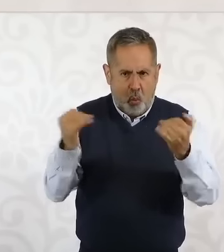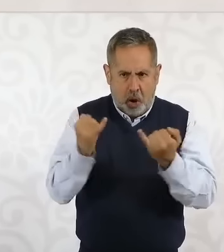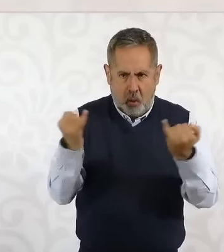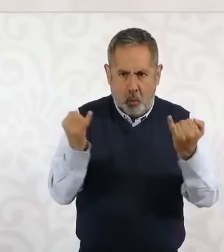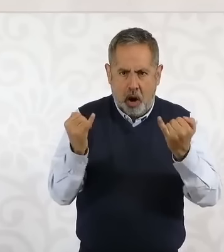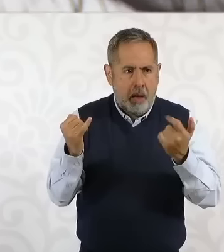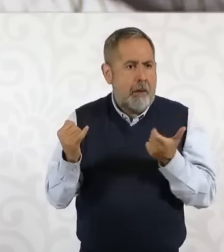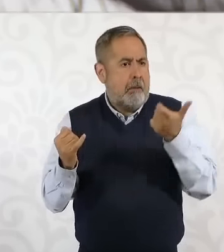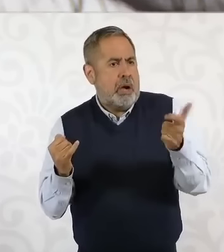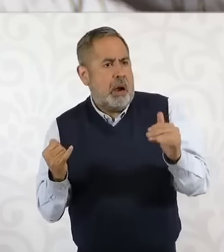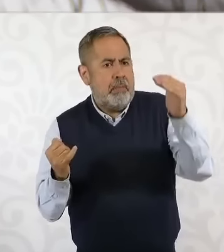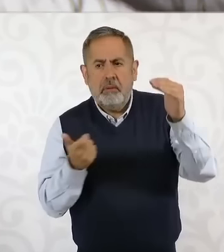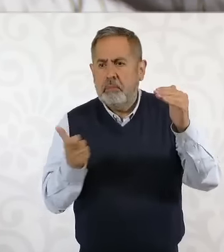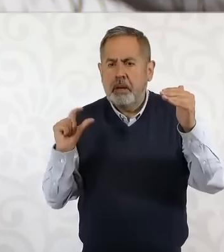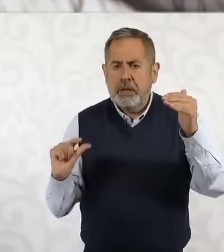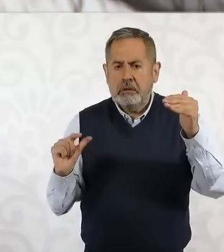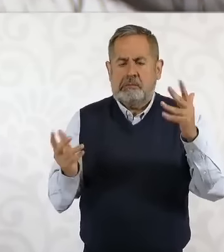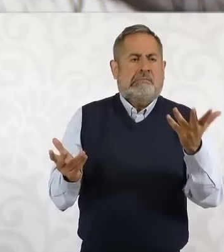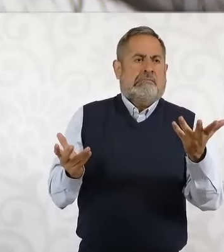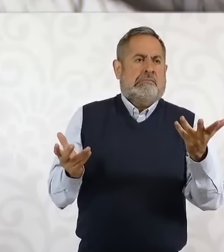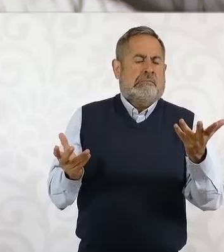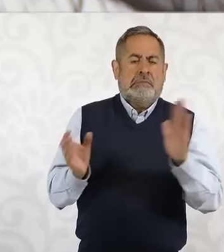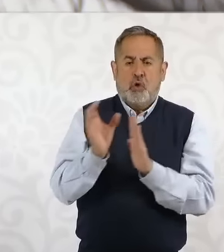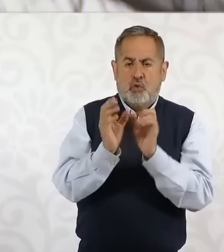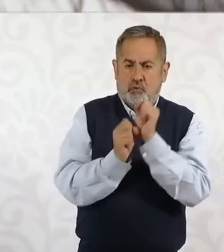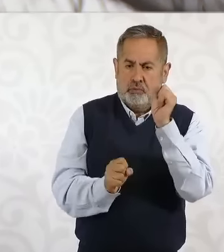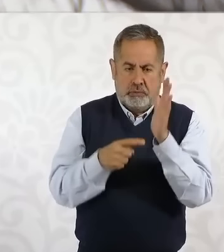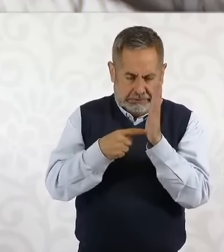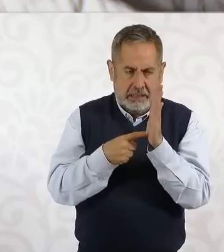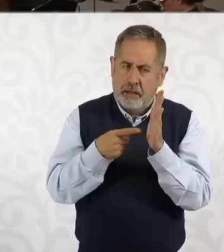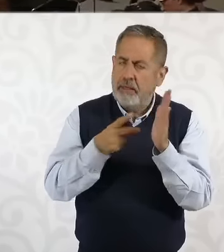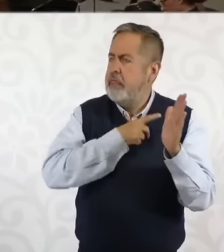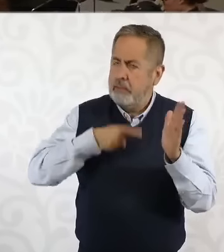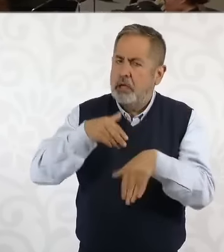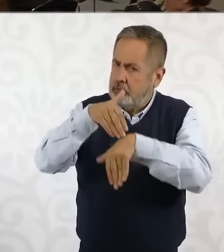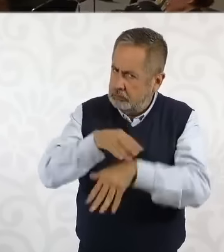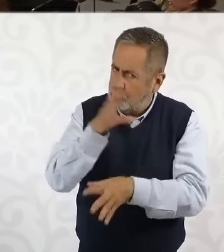aunque ya esté en la Constitución, pues tiene que ser una realidad. ha considerado, presidente,